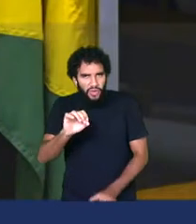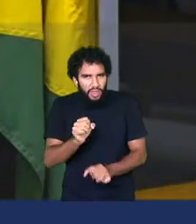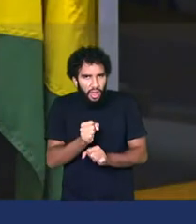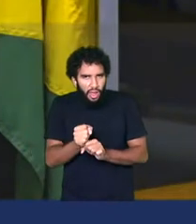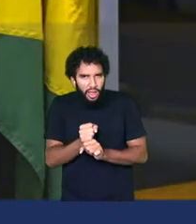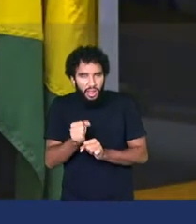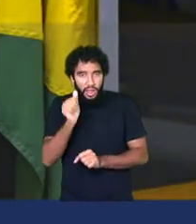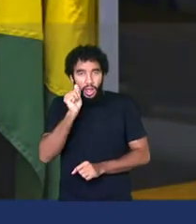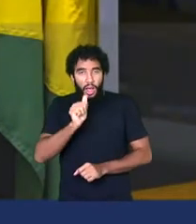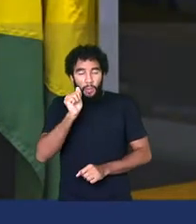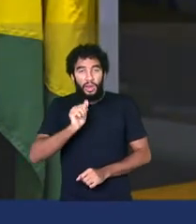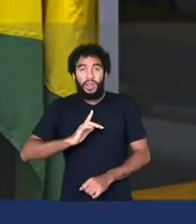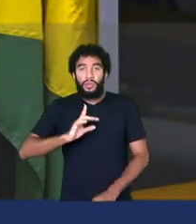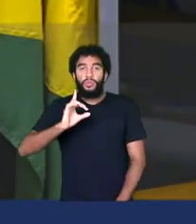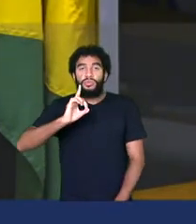FALAR QUE FAZ SÓ 90 ANOS QUE AS MULHERES ADQUIRIRAM ESSE